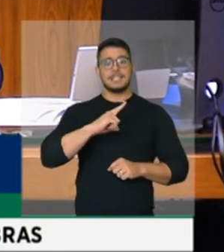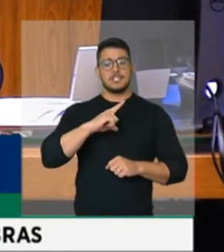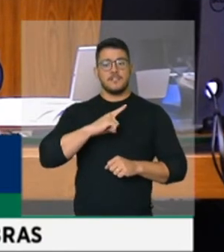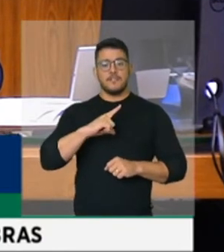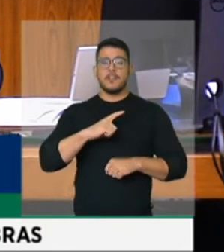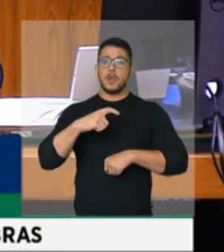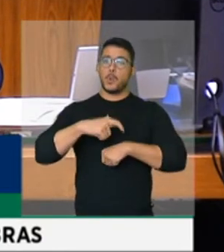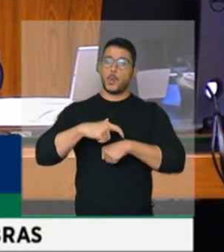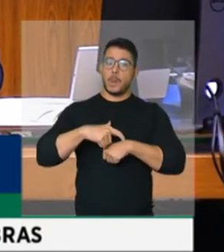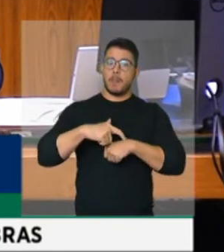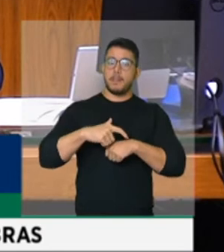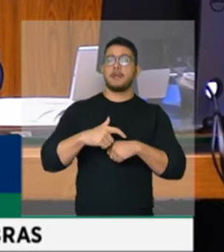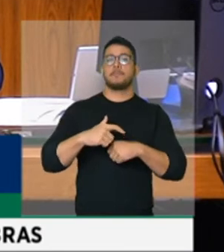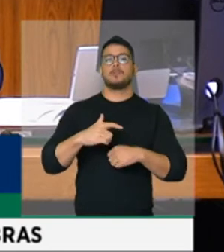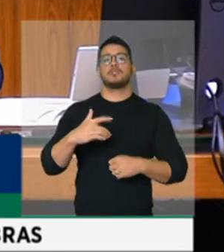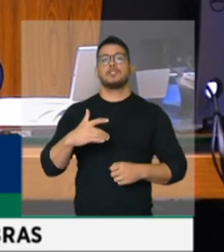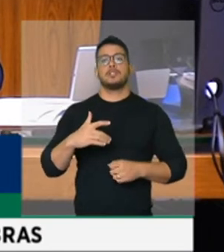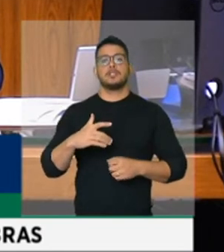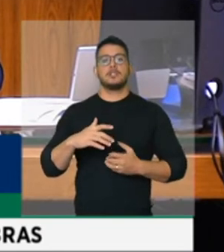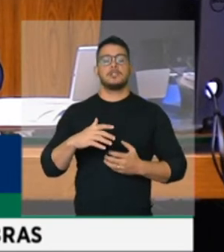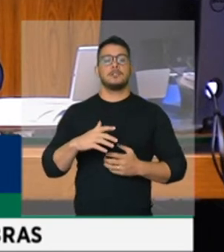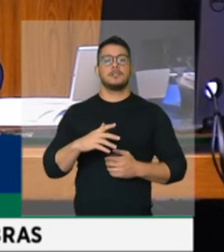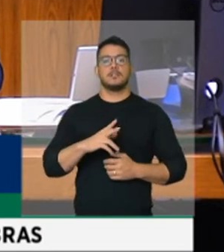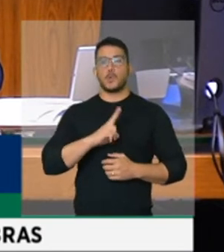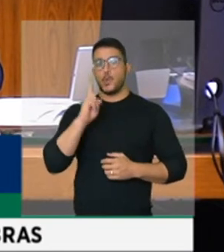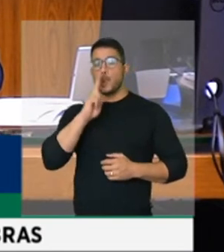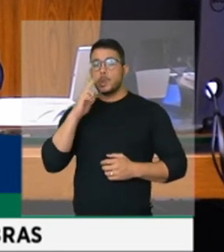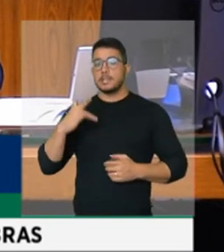EMERGÊNCIA EM SAÚDE PÚBLICA DECORRENTE DA COVID O FATO DO ENCERRAMENTO DA VIGÊNCIA DO